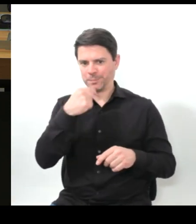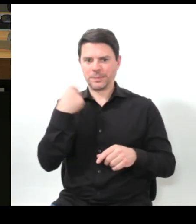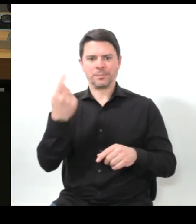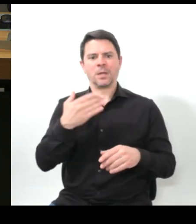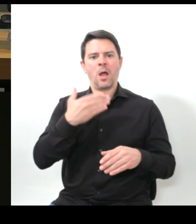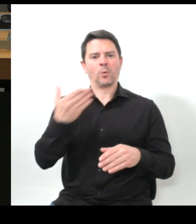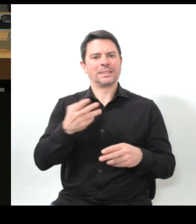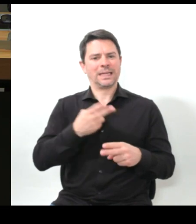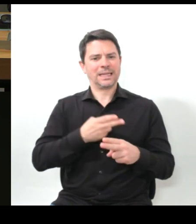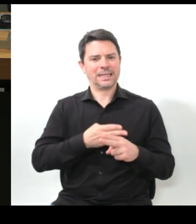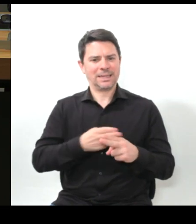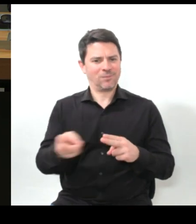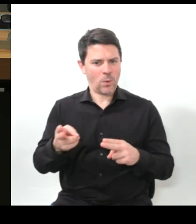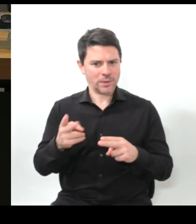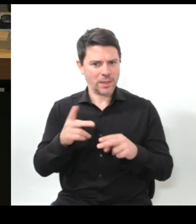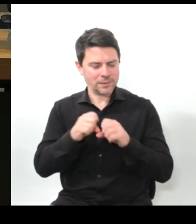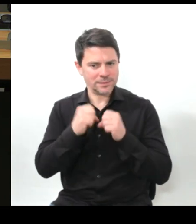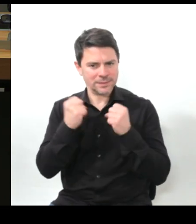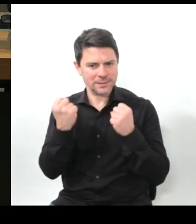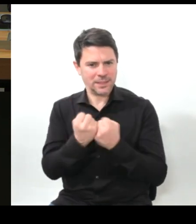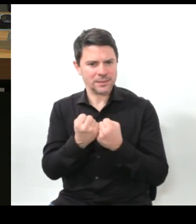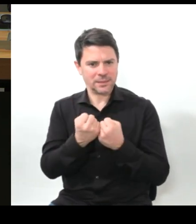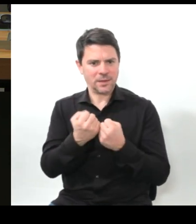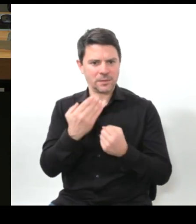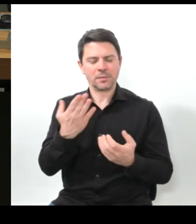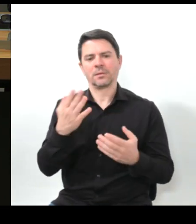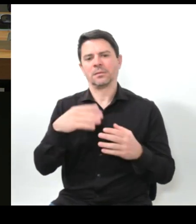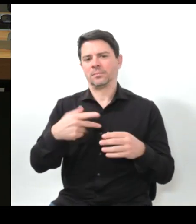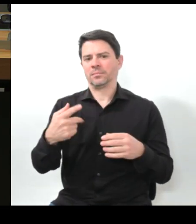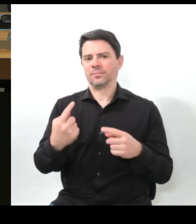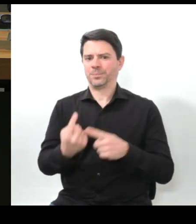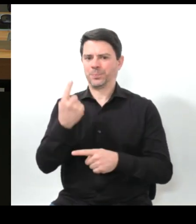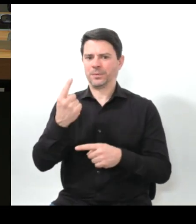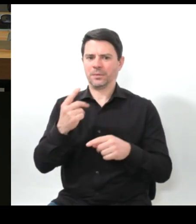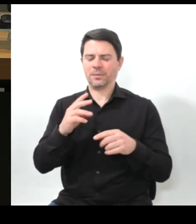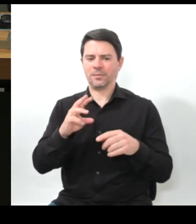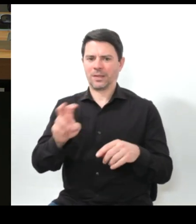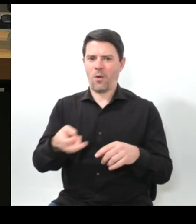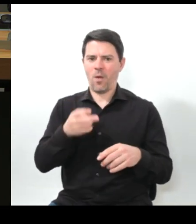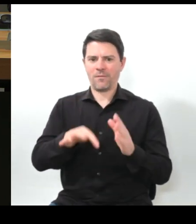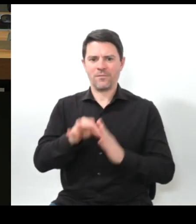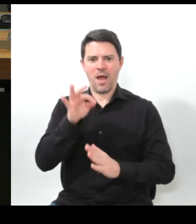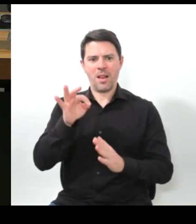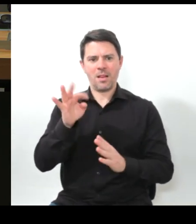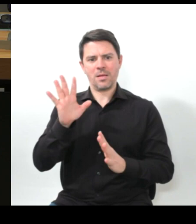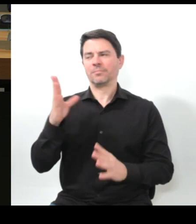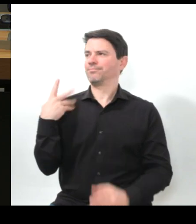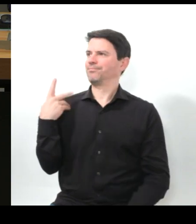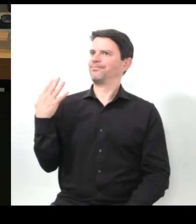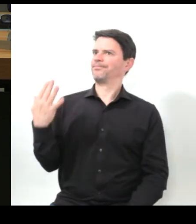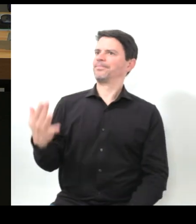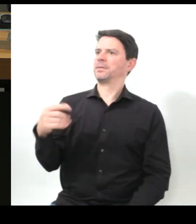dem Beschluss des Landesverfassungsgerichts auch eine ganze Menge offener Fragen aufwirft.